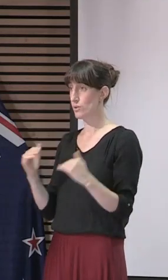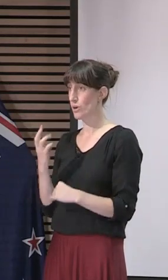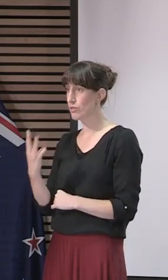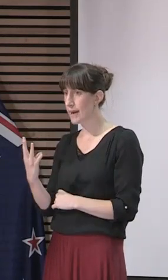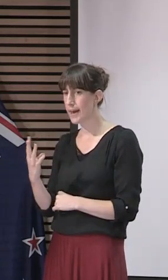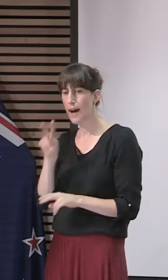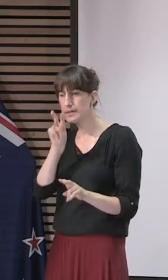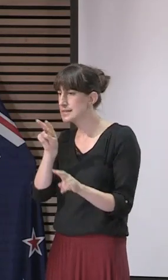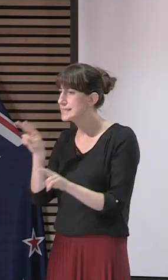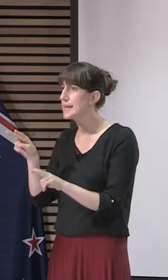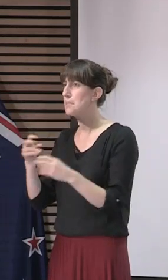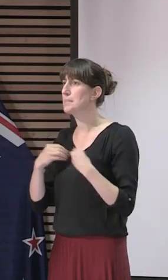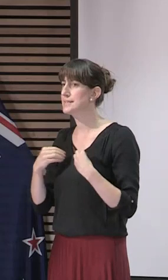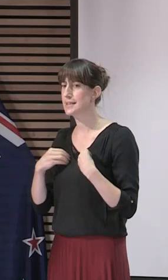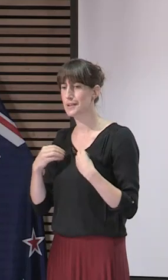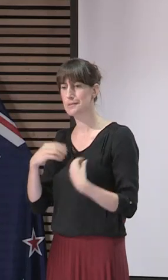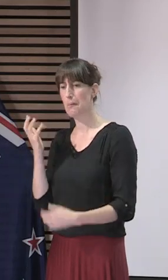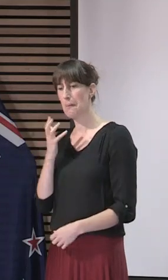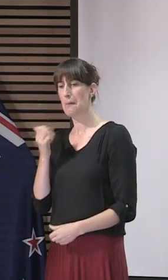Te mutunga, he mea noa ki ahau i te Alert Taumata 4 aukati ki te